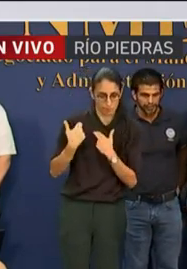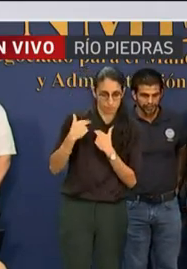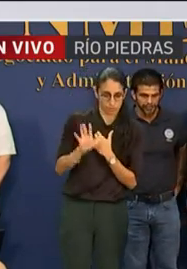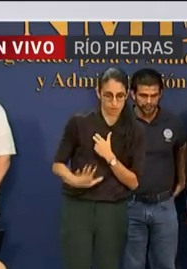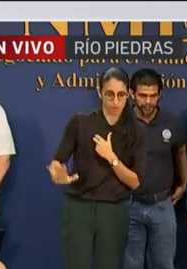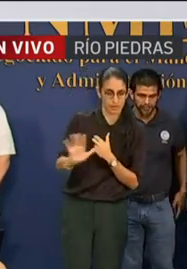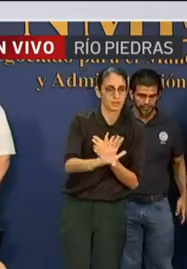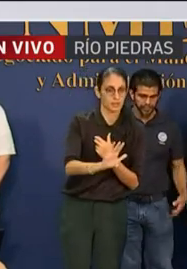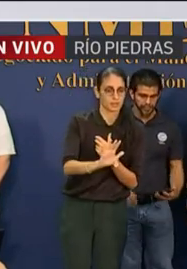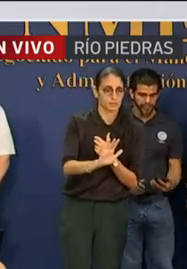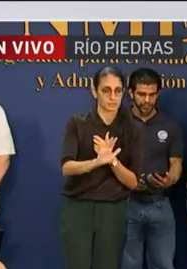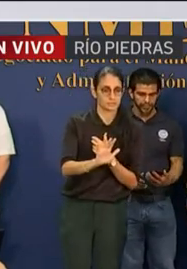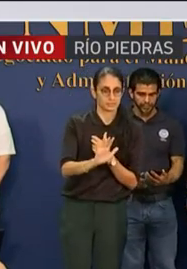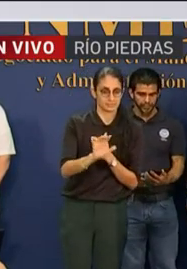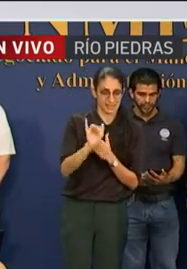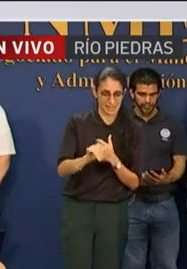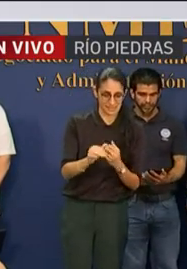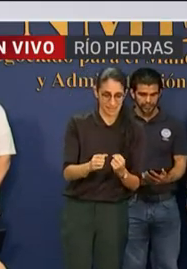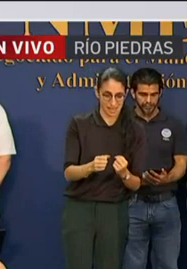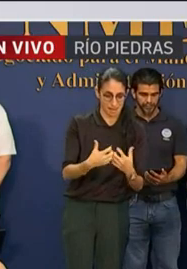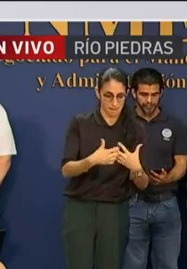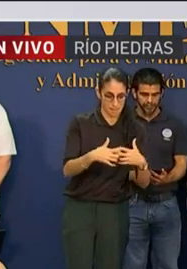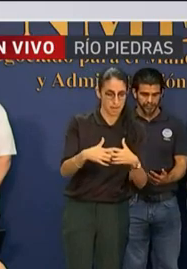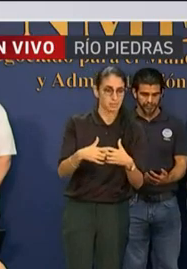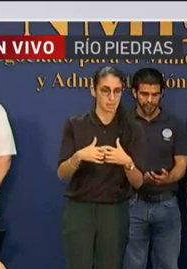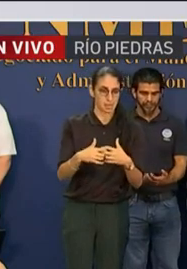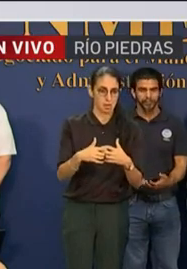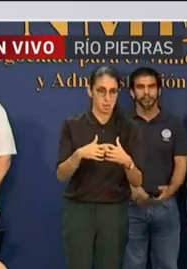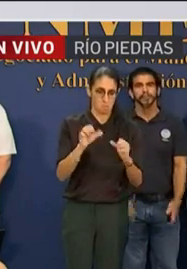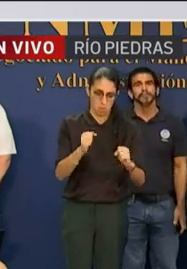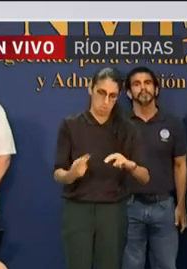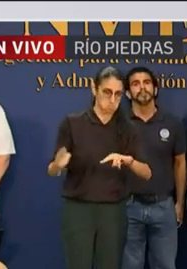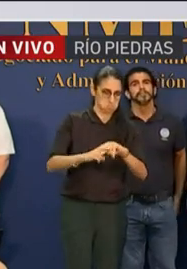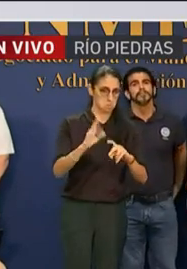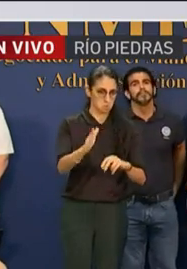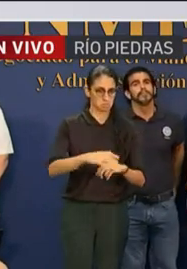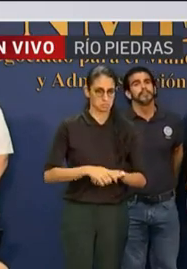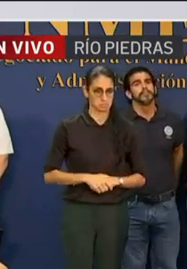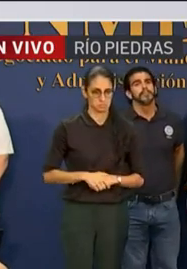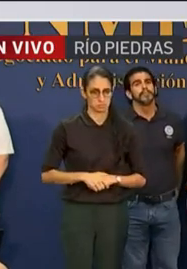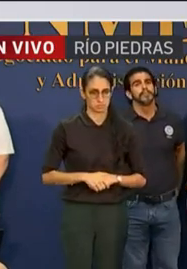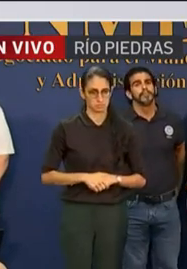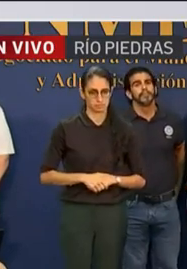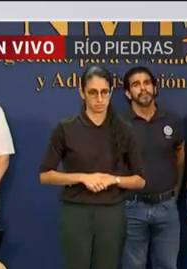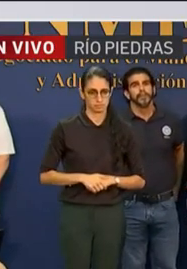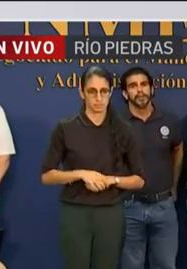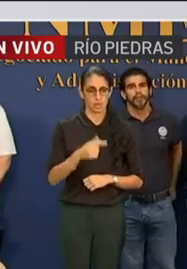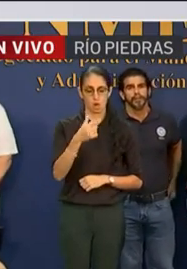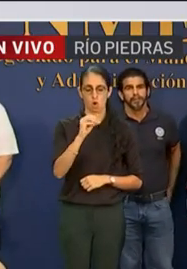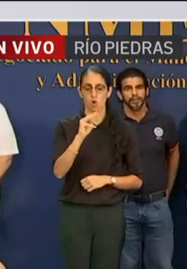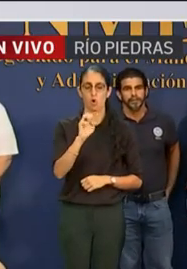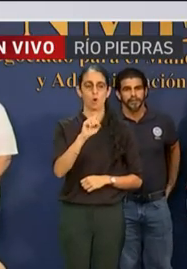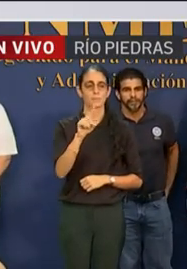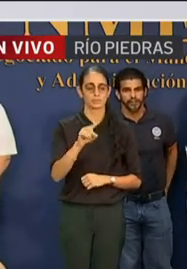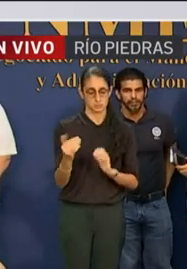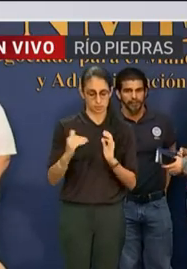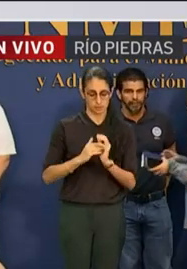ALGUNAS QUE TENEMOS, PERO